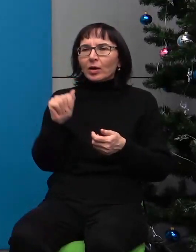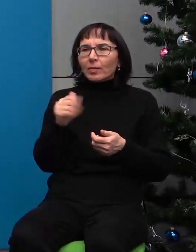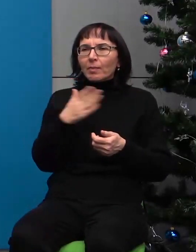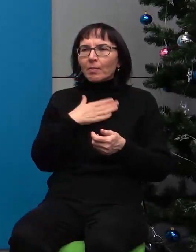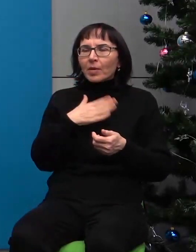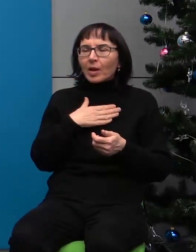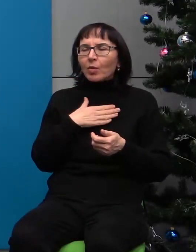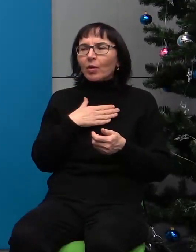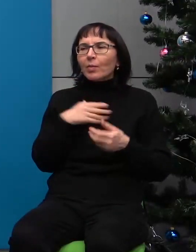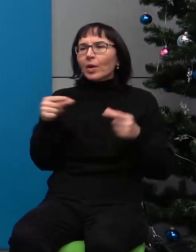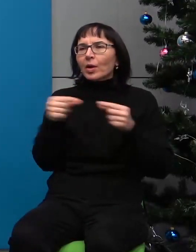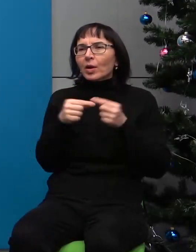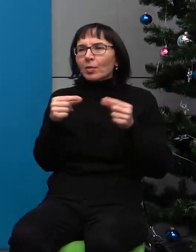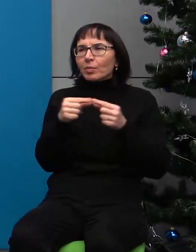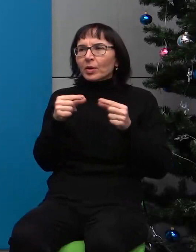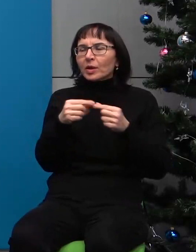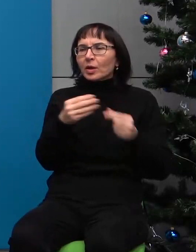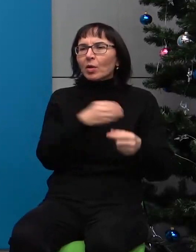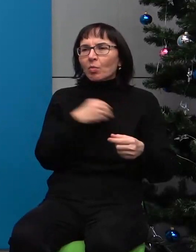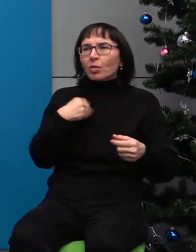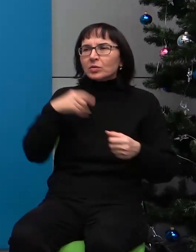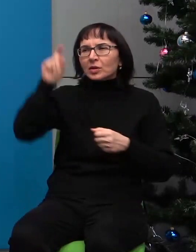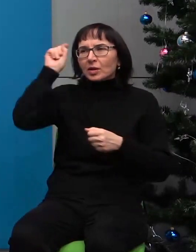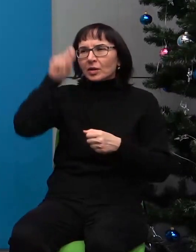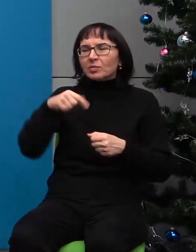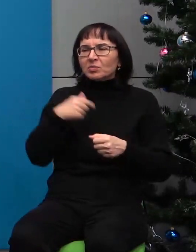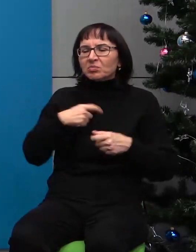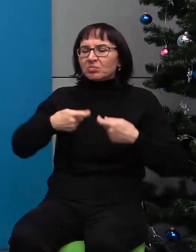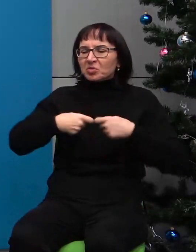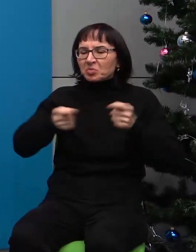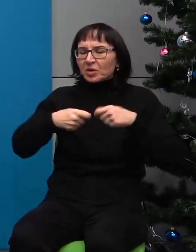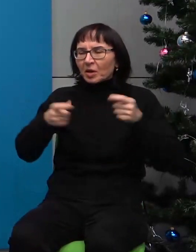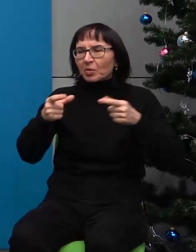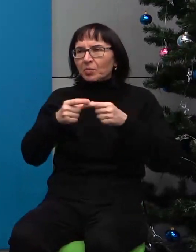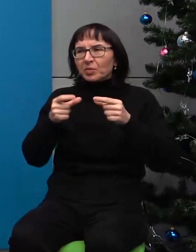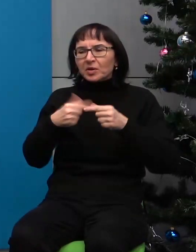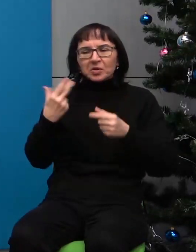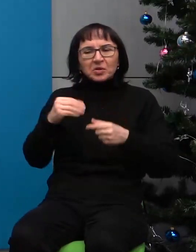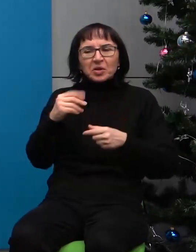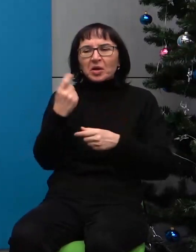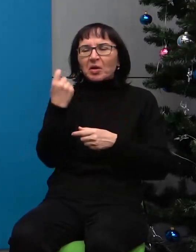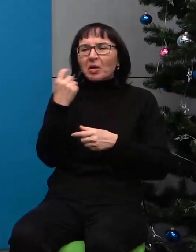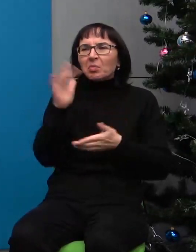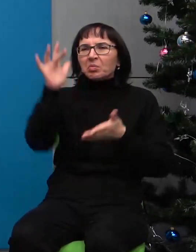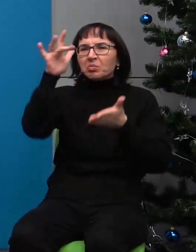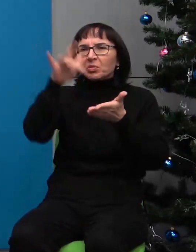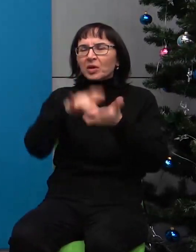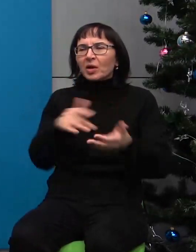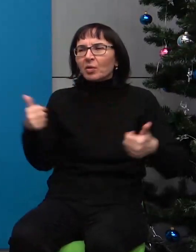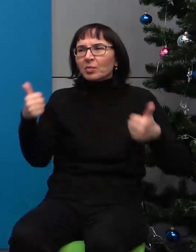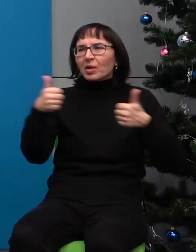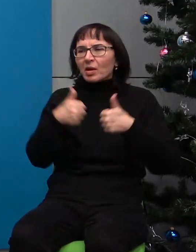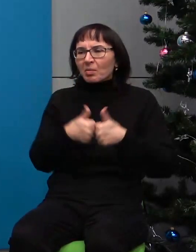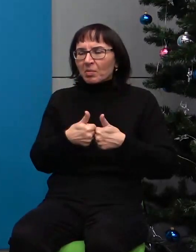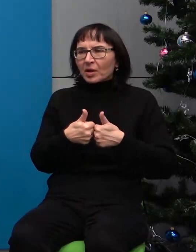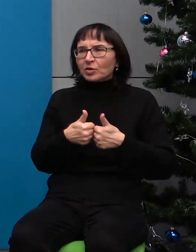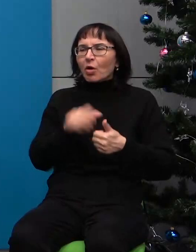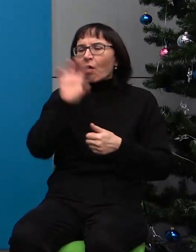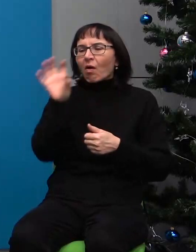I ja sprzedałem ten bilet i nie pojechałem na ten mecz. Tylko po prostu oglądałem te filmiki tam z YouTube'a, że tam